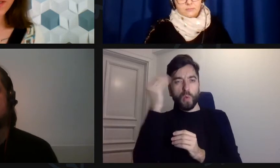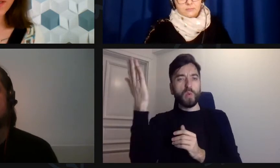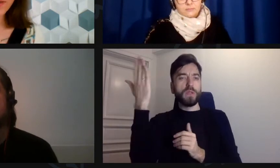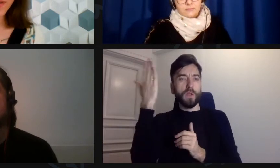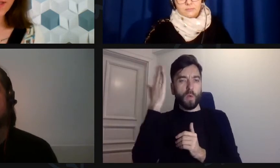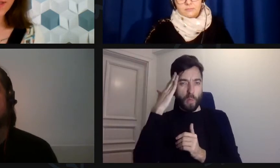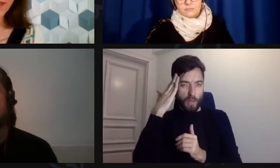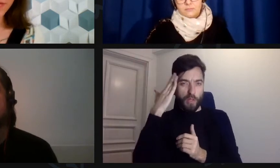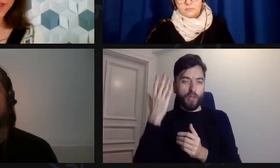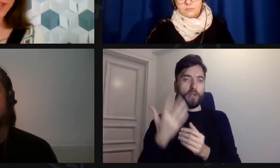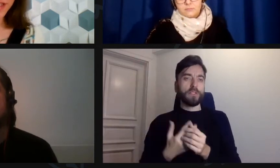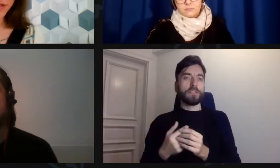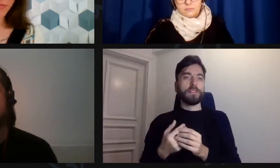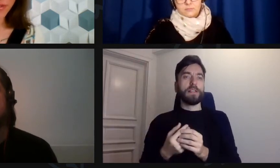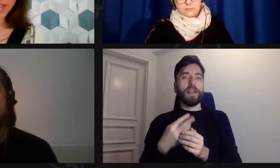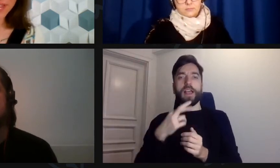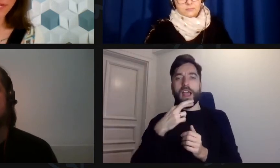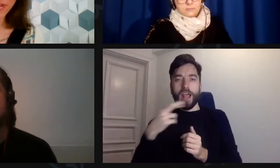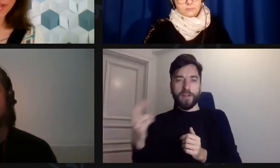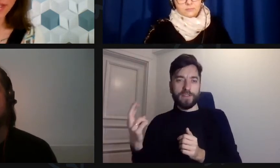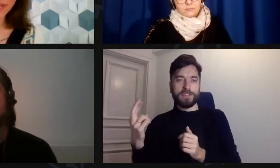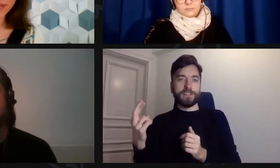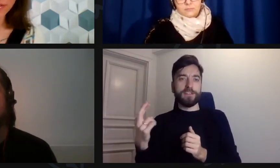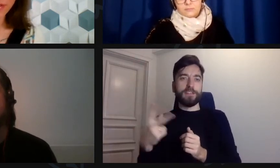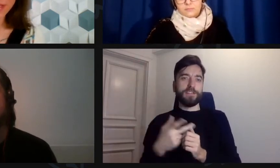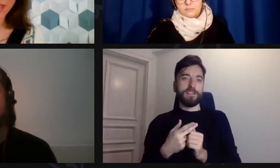a te rekwizyty nie są zawsze tak ważne.